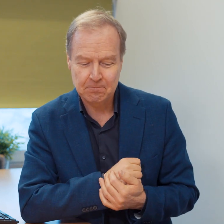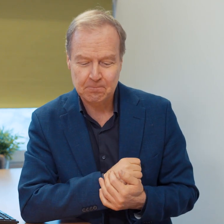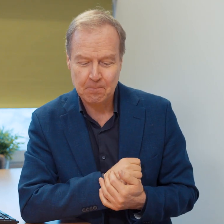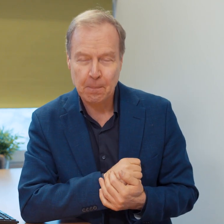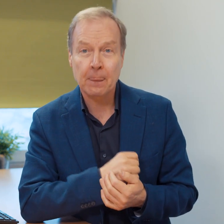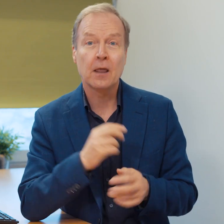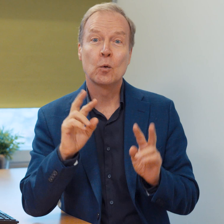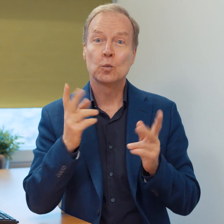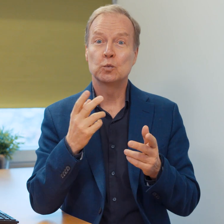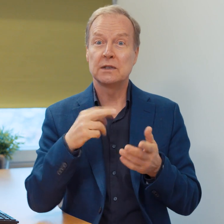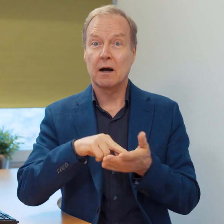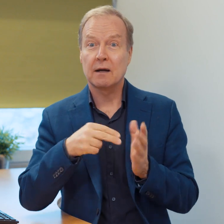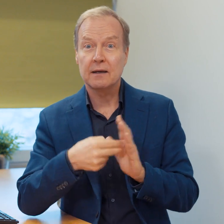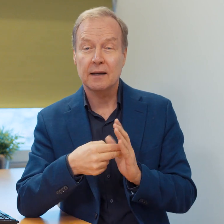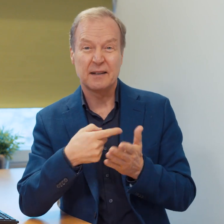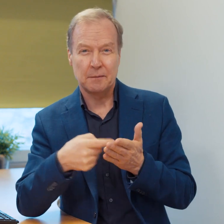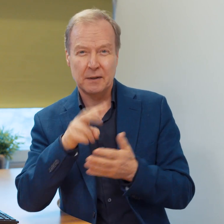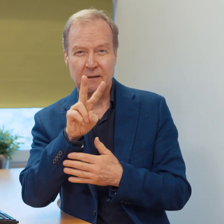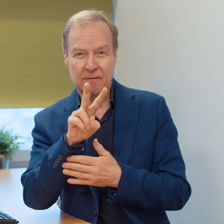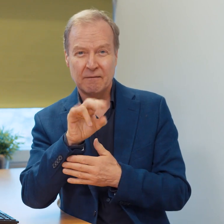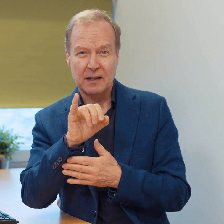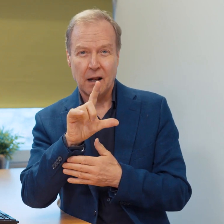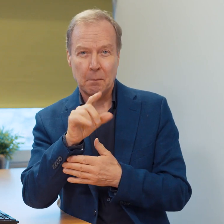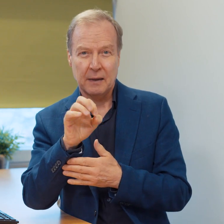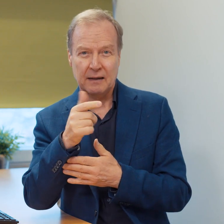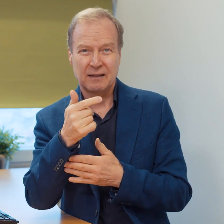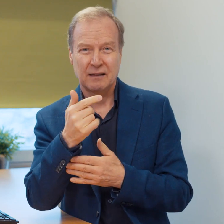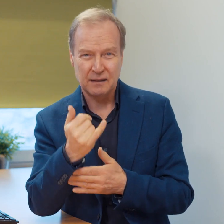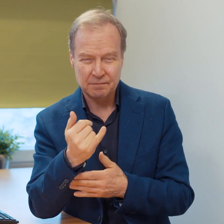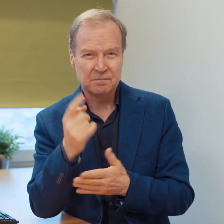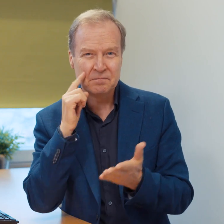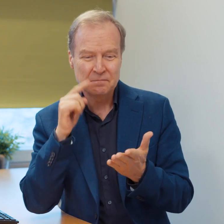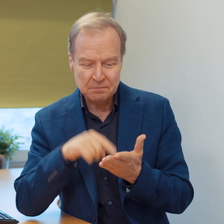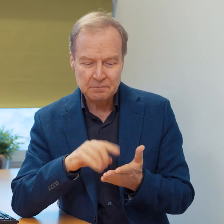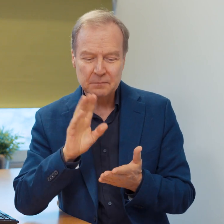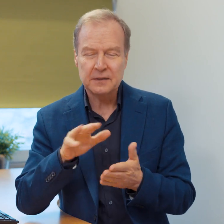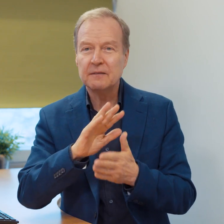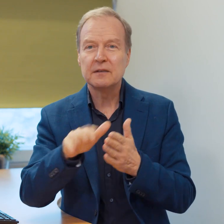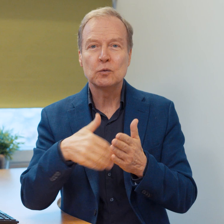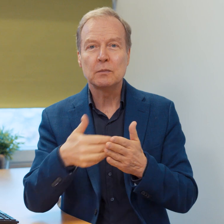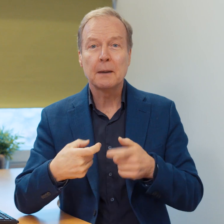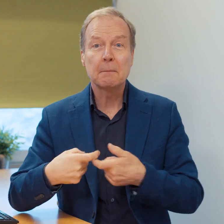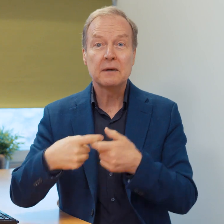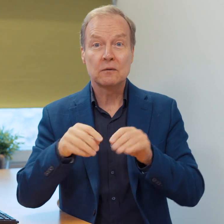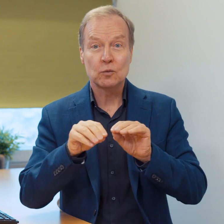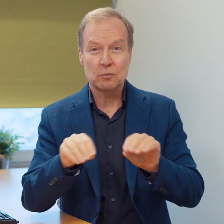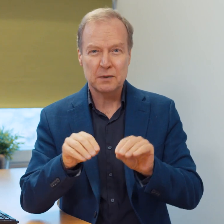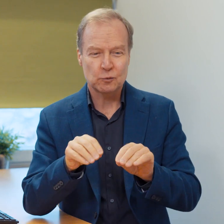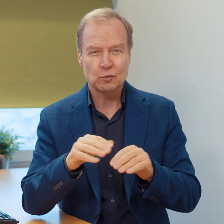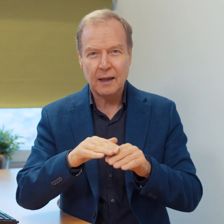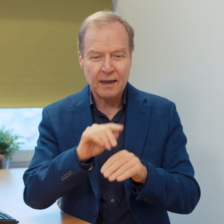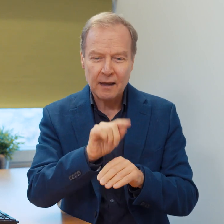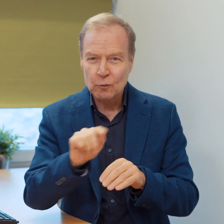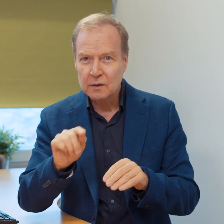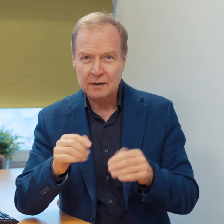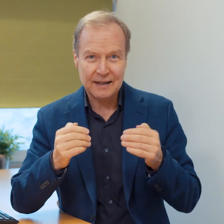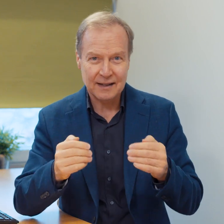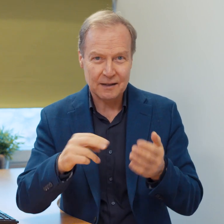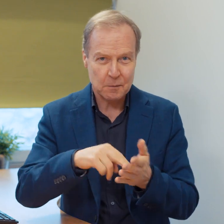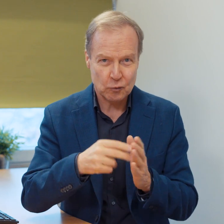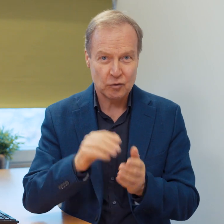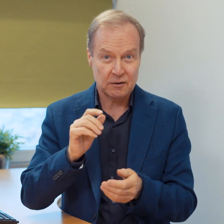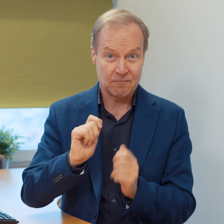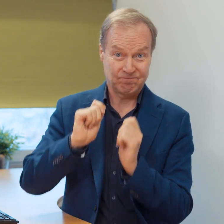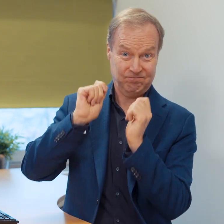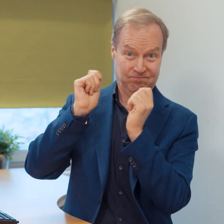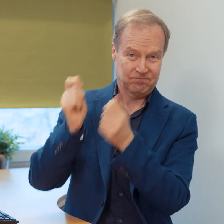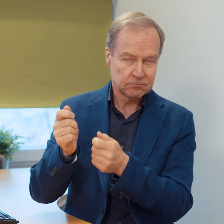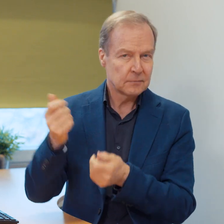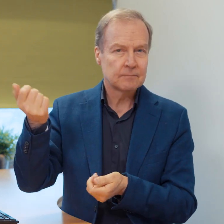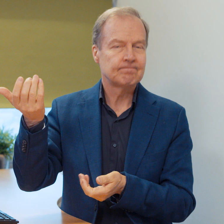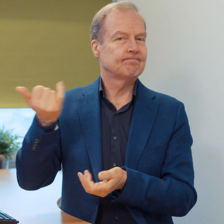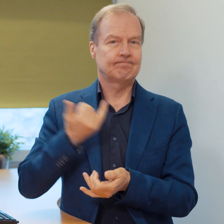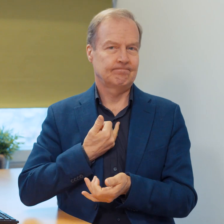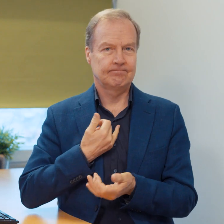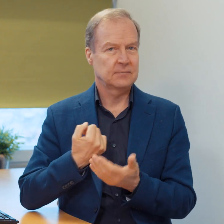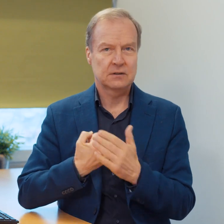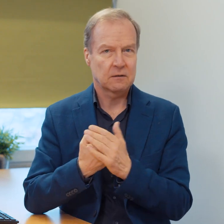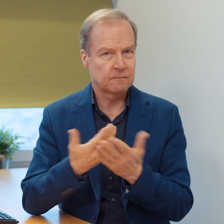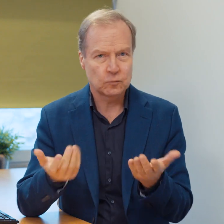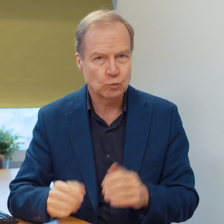Uusi hanke "Vilpertti – Viittomakielen perheopetuksen käytänteiden kehittämisprojekti" ei saanut avustusta.